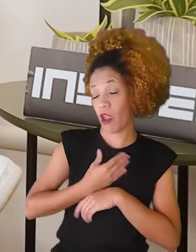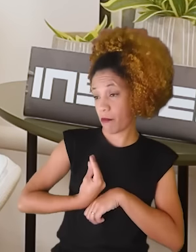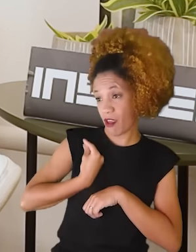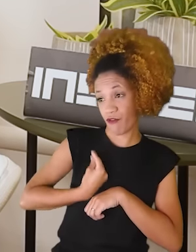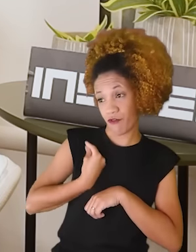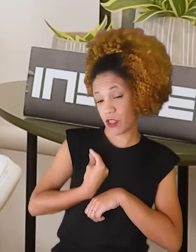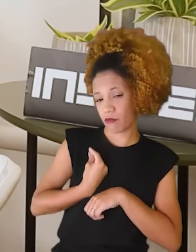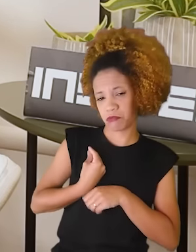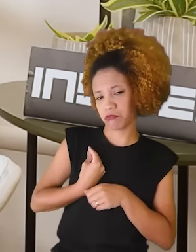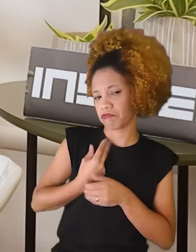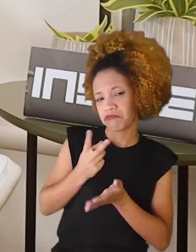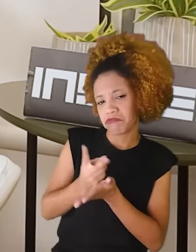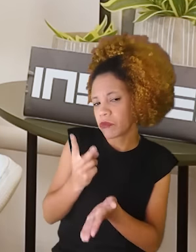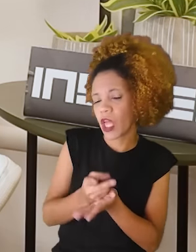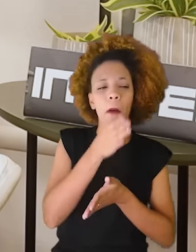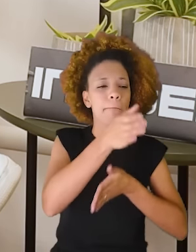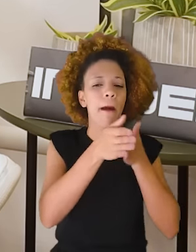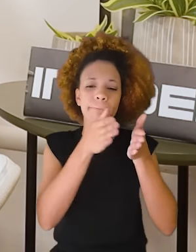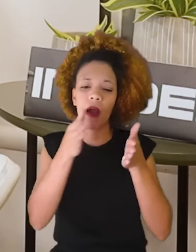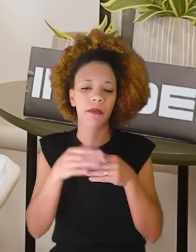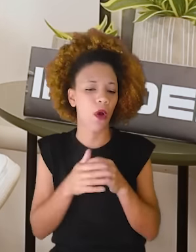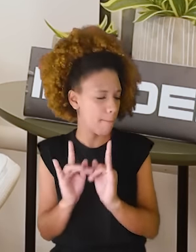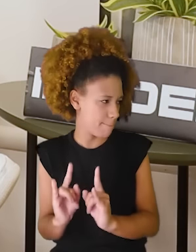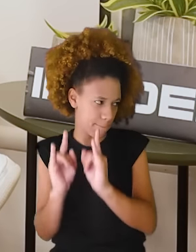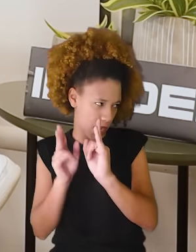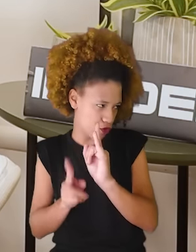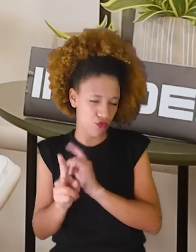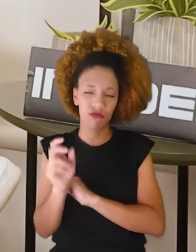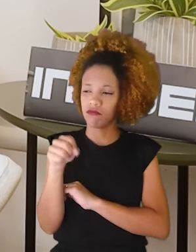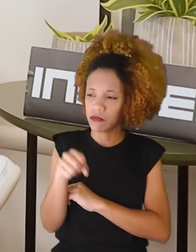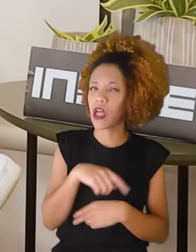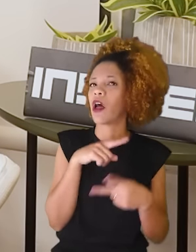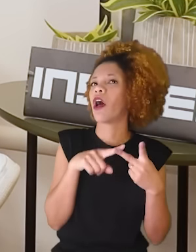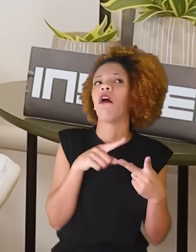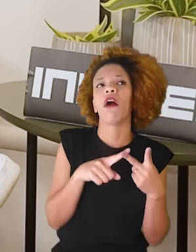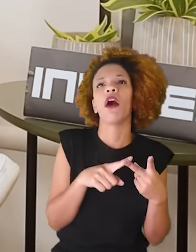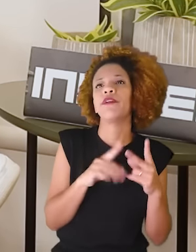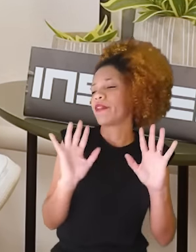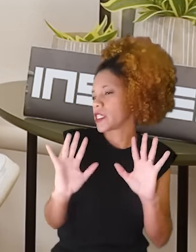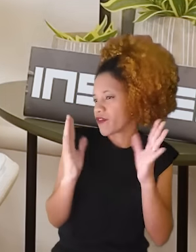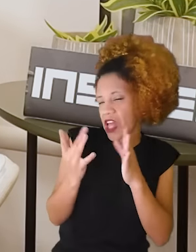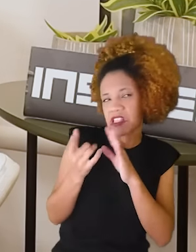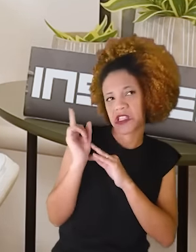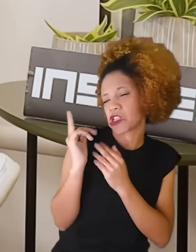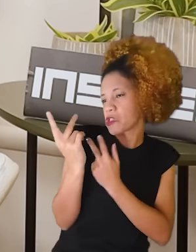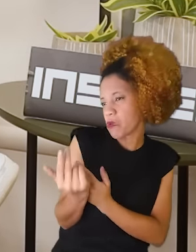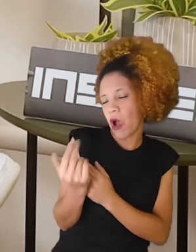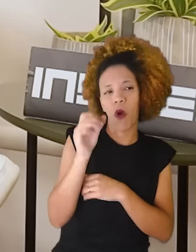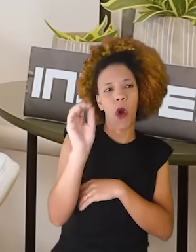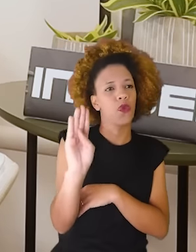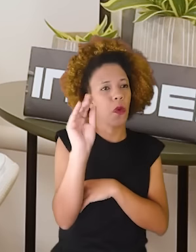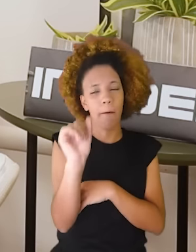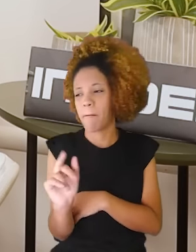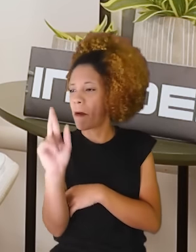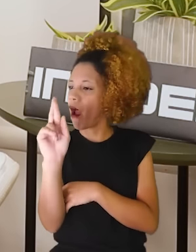minha vida da mesma forma que sempre foi eu vou no mesmos lugares você mora no mesmo prédio moro no mesmo prédio eu vou nos na mesma festa que eu ia vou no mesmo bar que eu ia então minha vida